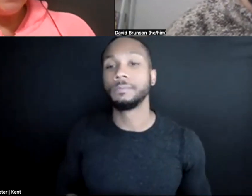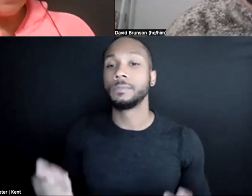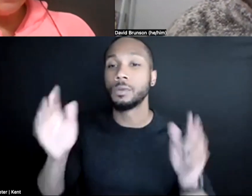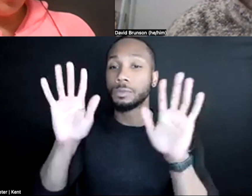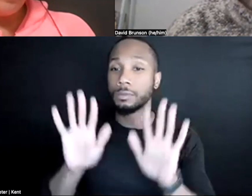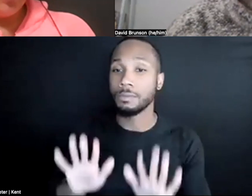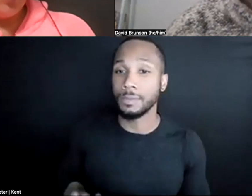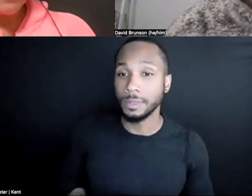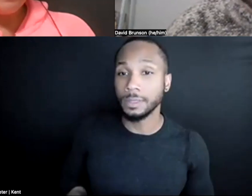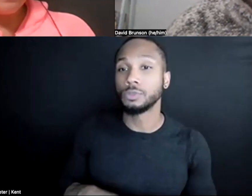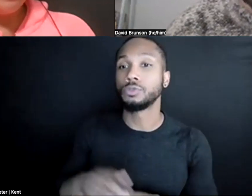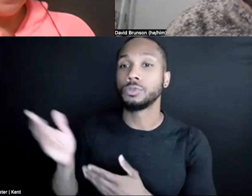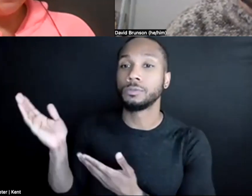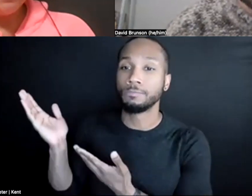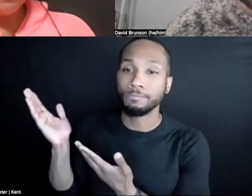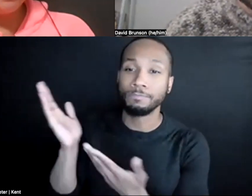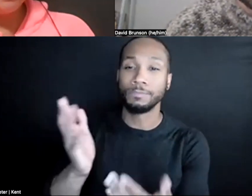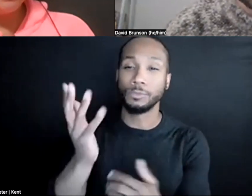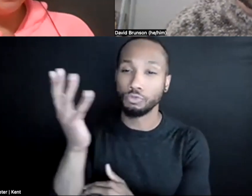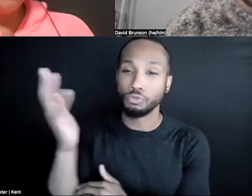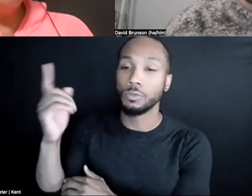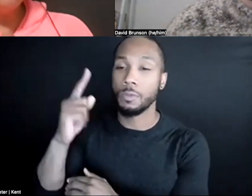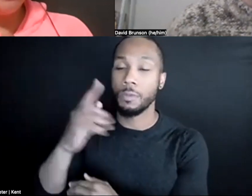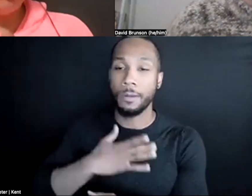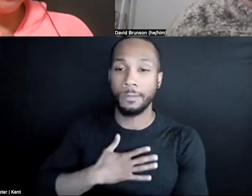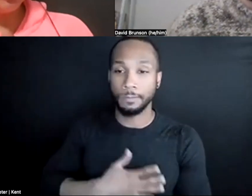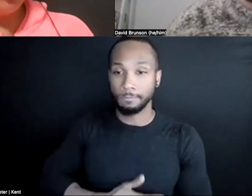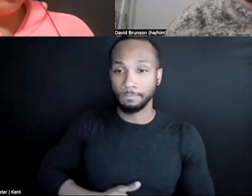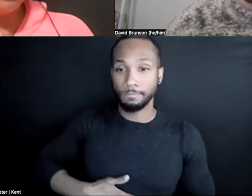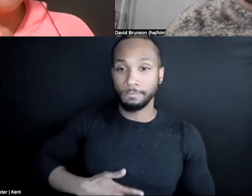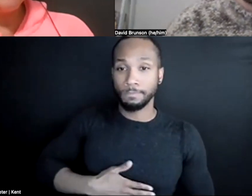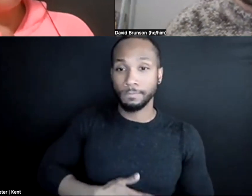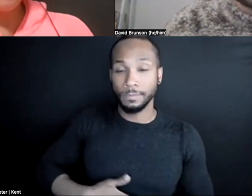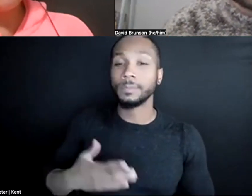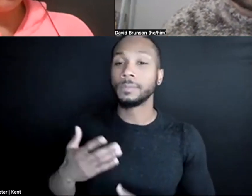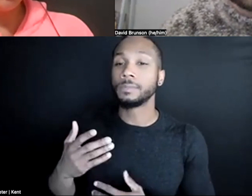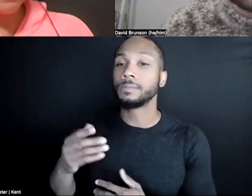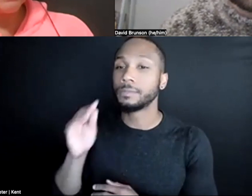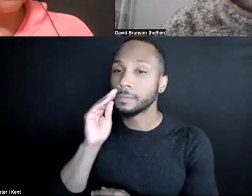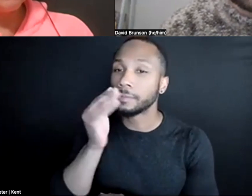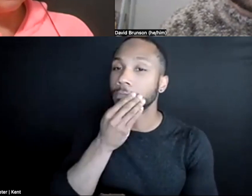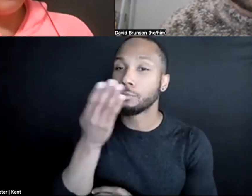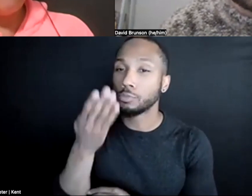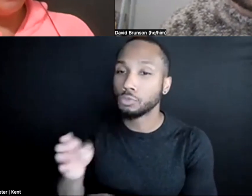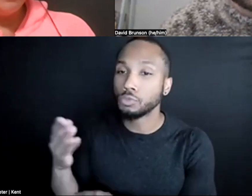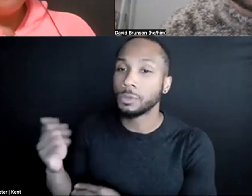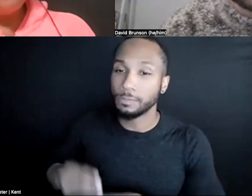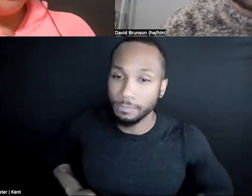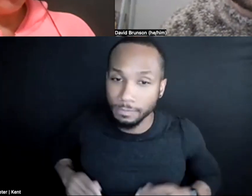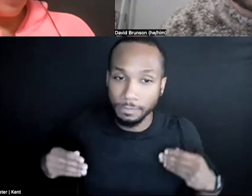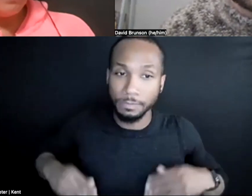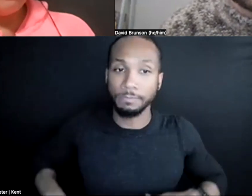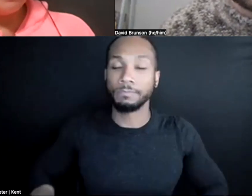y un trébol azul que me corre hasta los pies